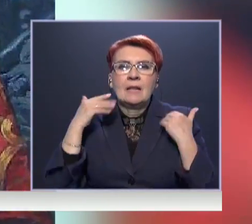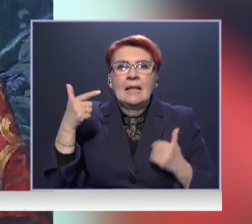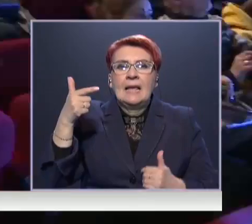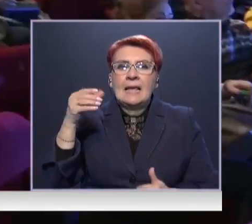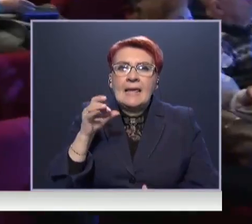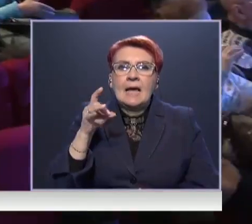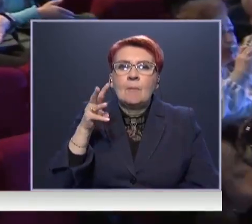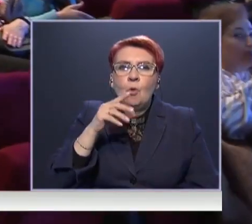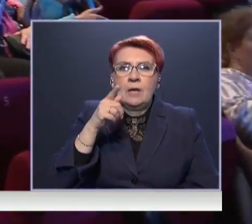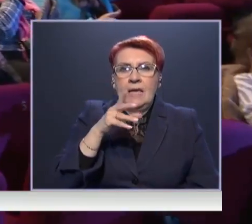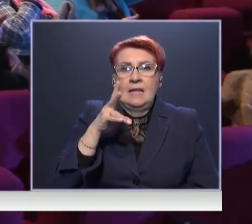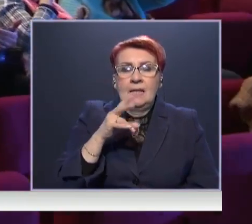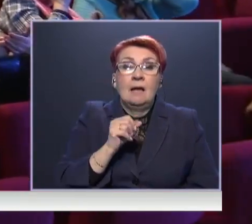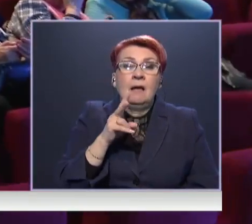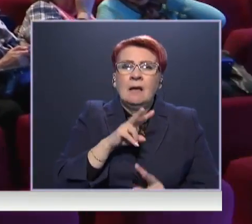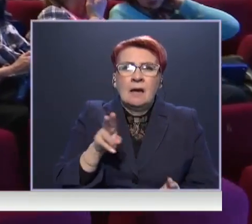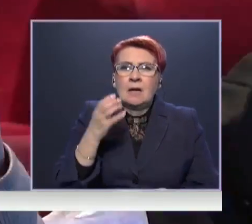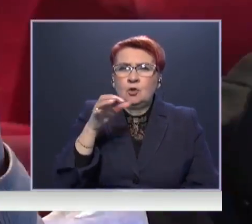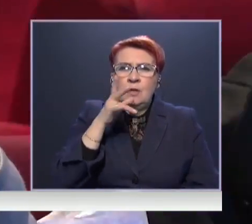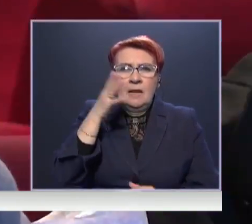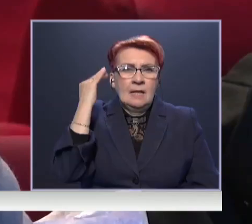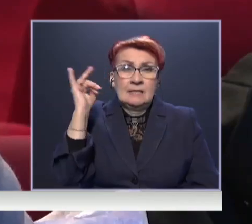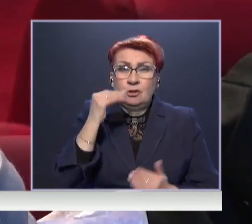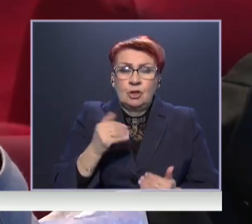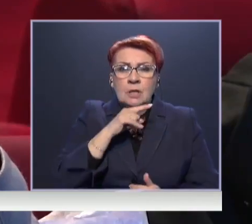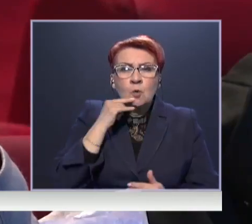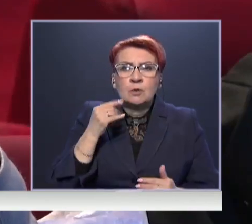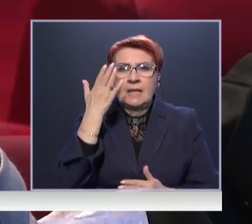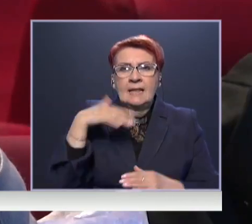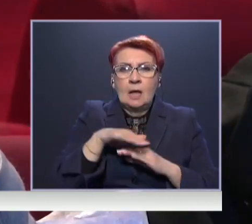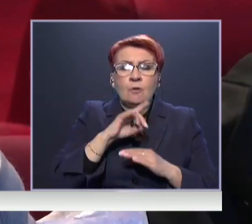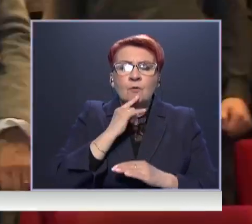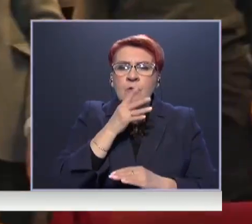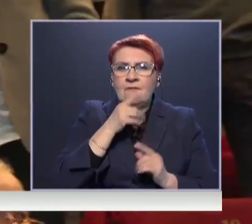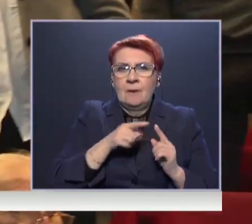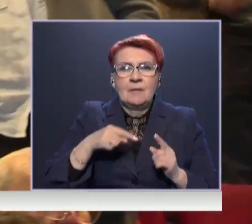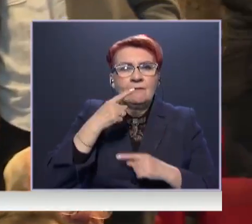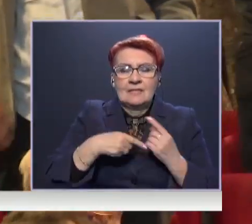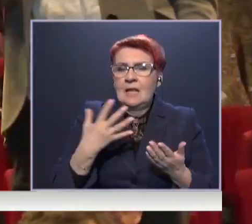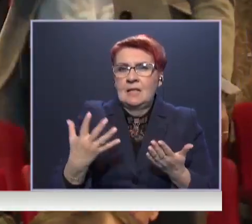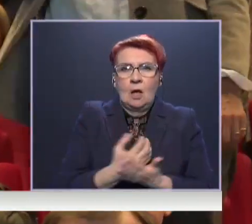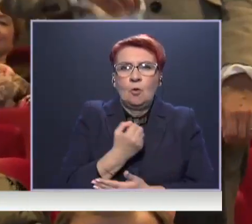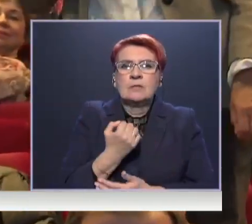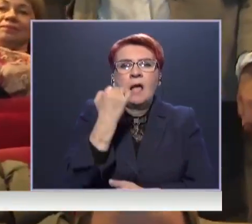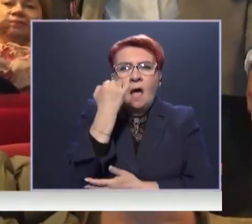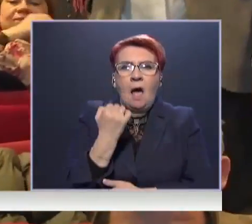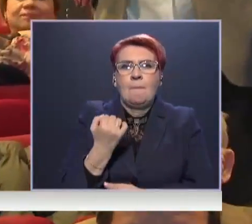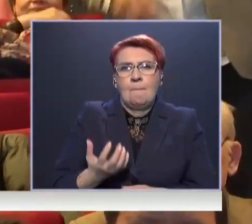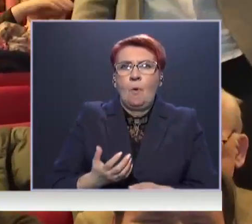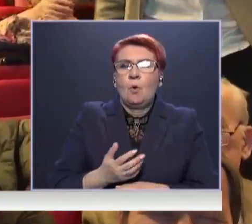но как сотни лет назад так и сейчас русский народ в трудные времена Всегда находит опору в Вере Ксения